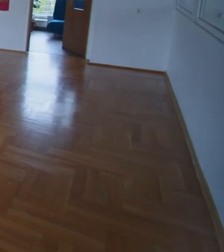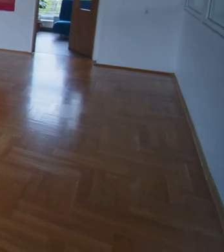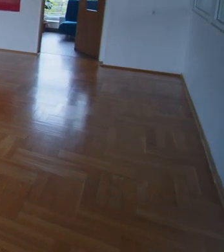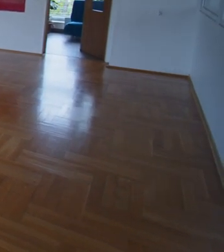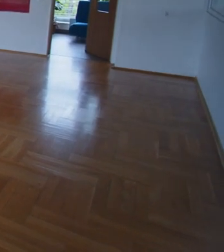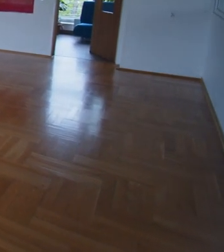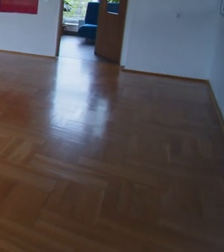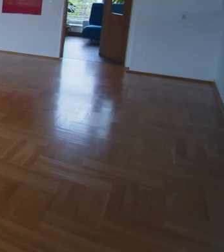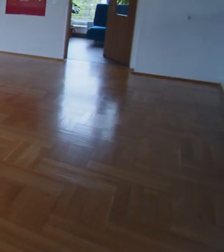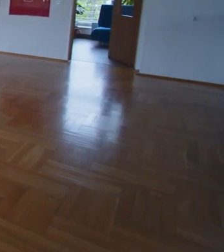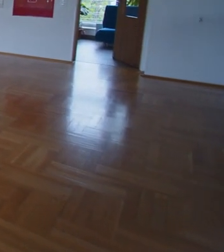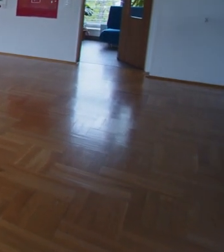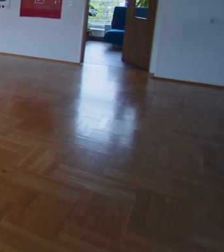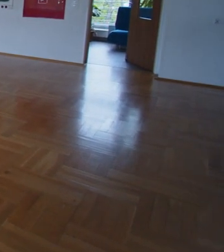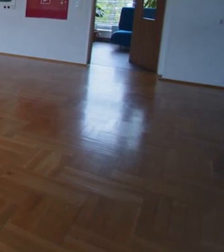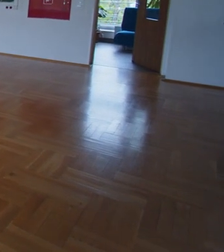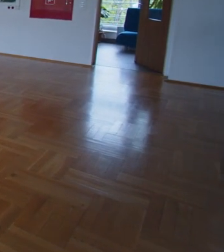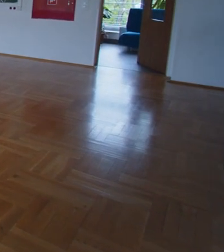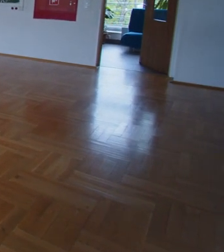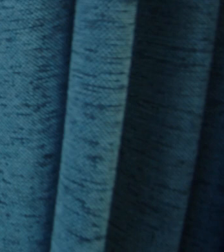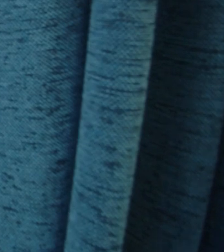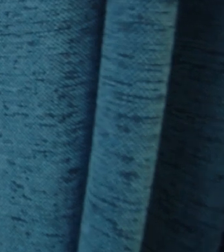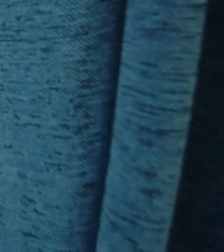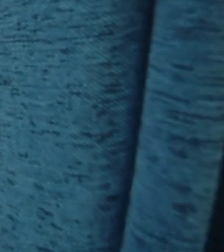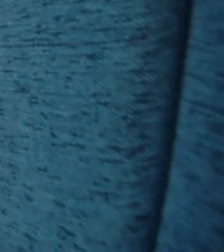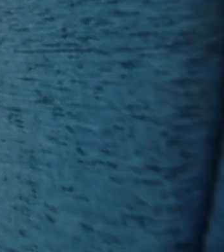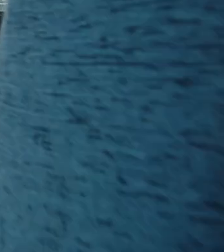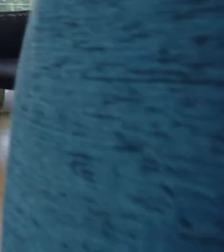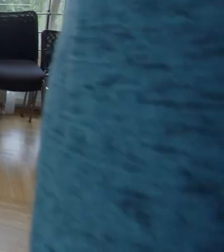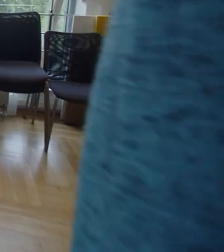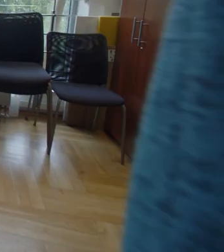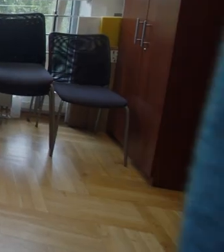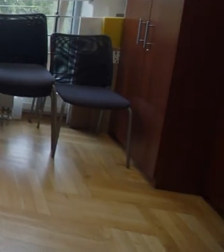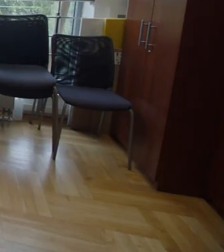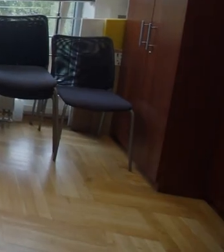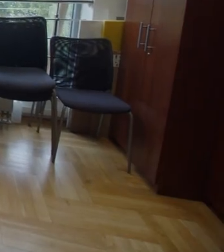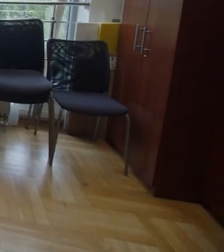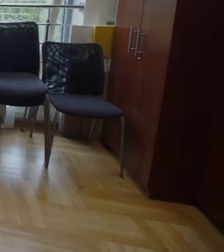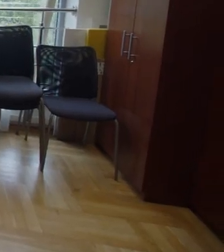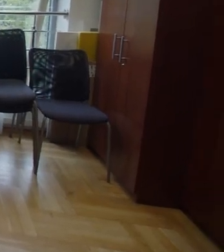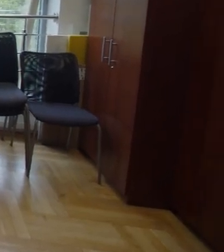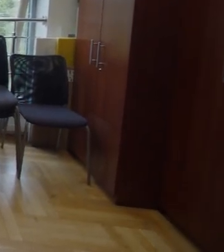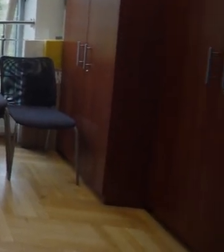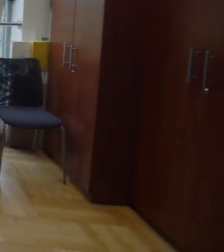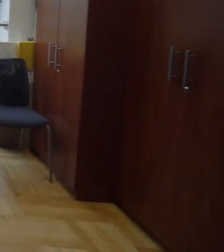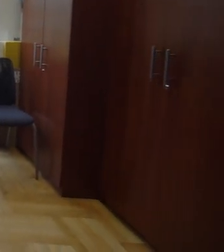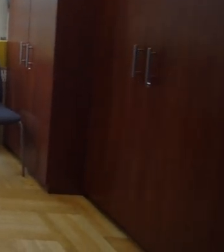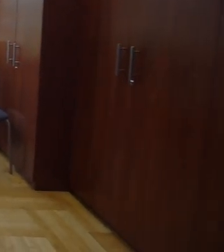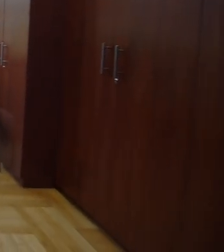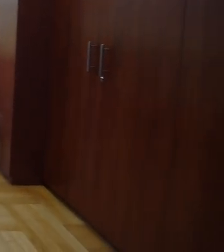Na końcu ściany z muralem jest wnęka. Za niebieską kotarą stoją szafy i nieużywane akurat meble. Kamera zagląda tam przez chwilę.